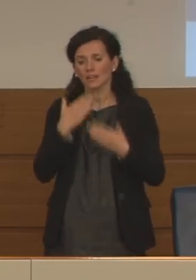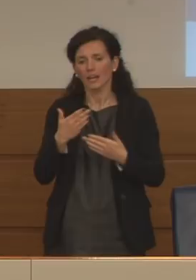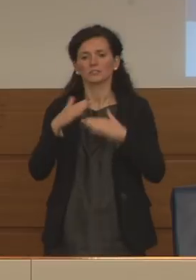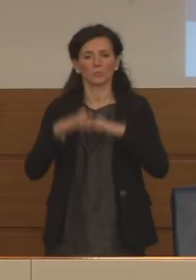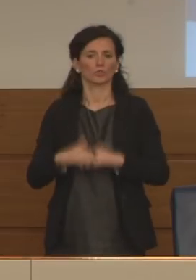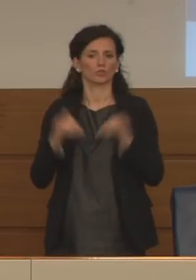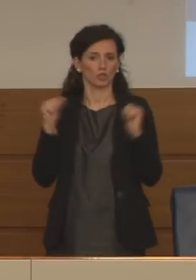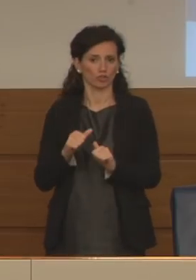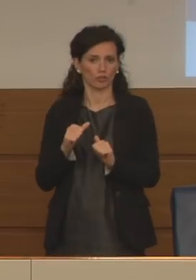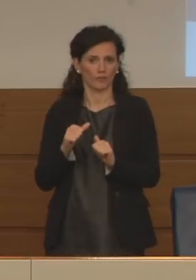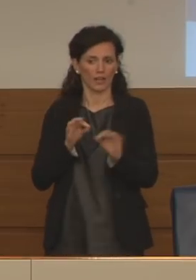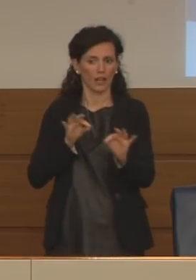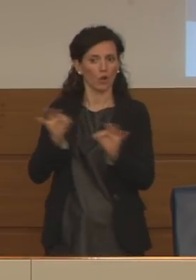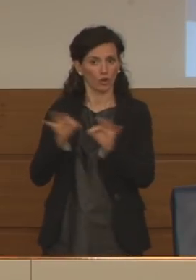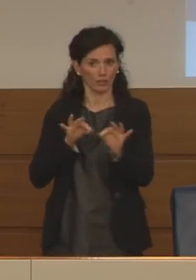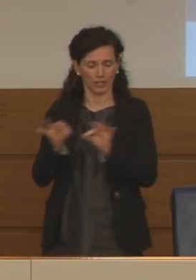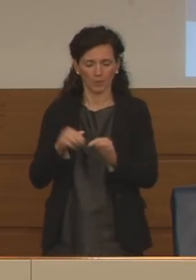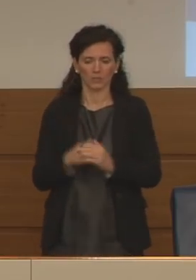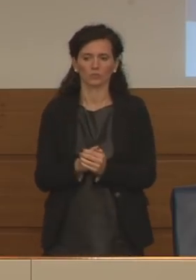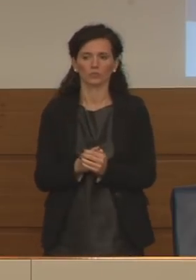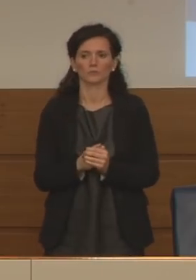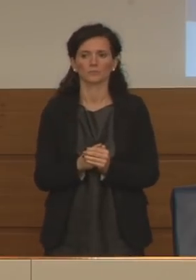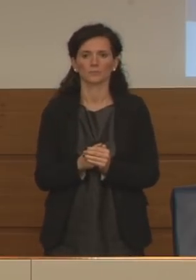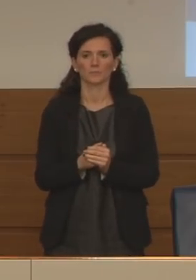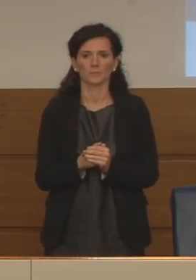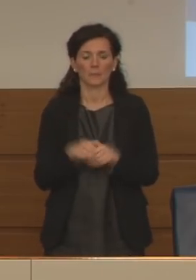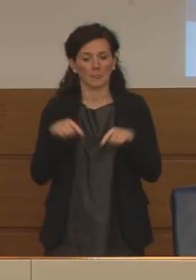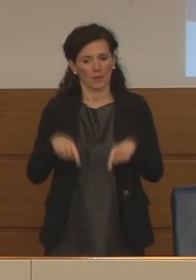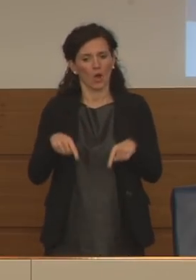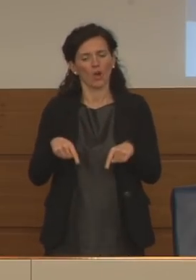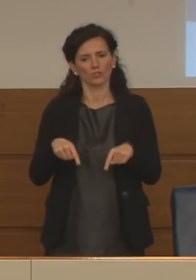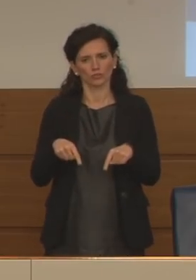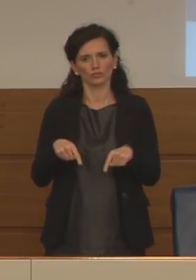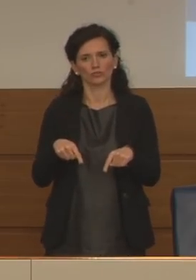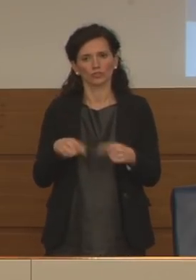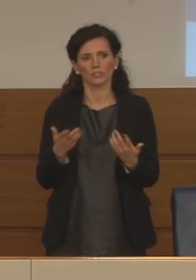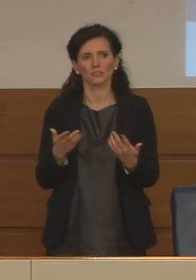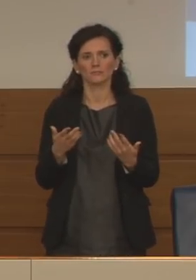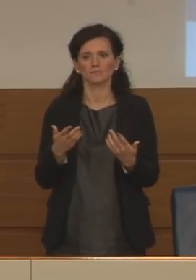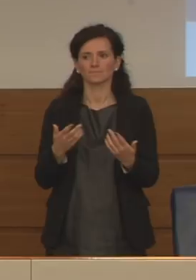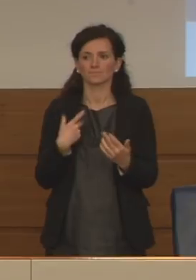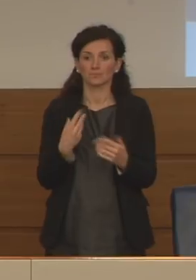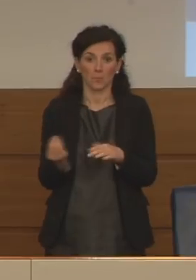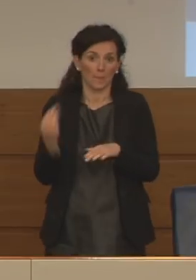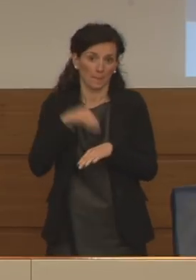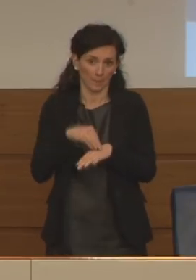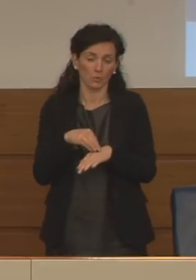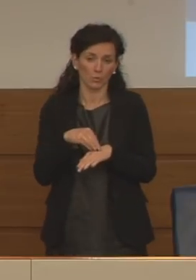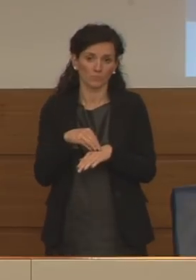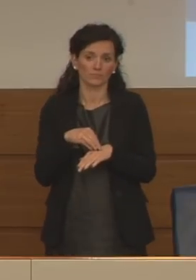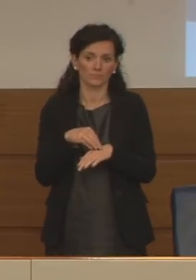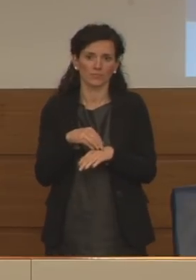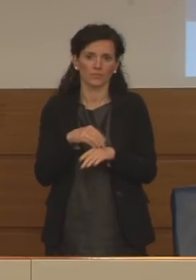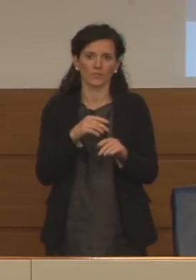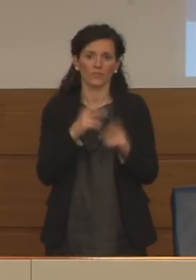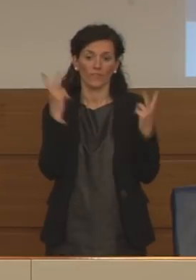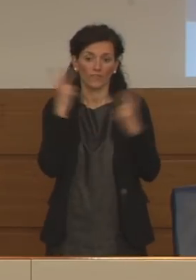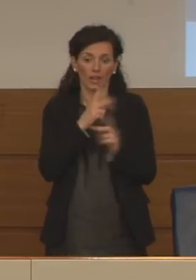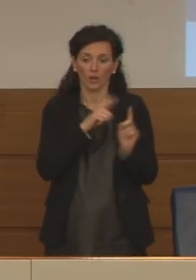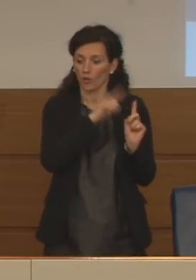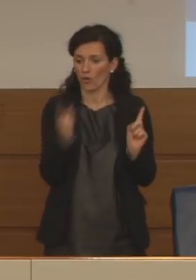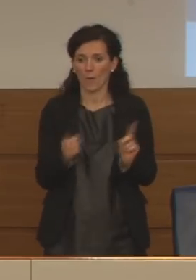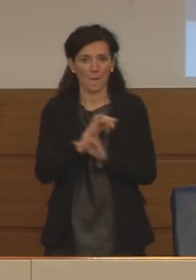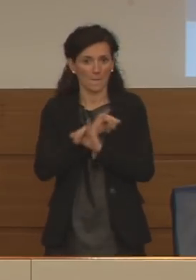Oggi facciamo un'operazione in più, mai fatta prima, necessaria è una